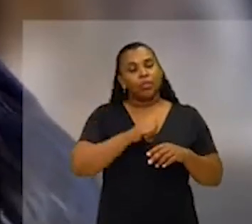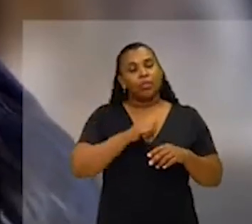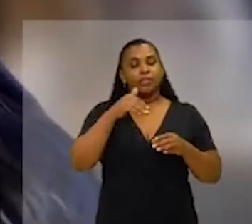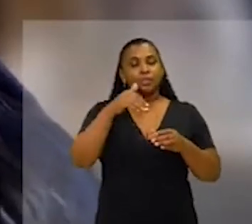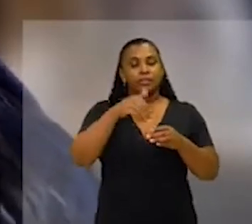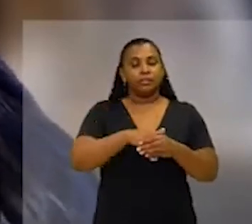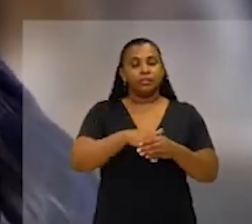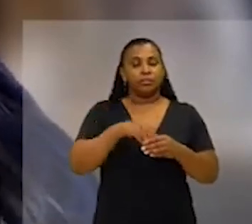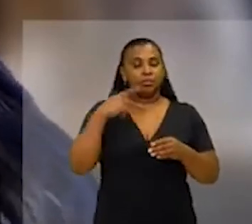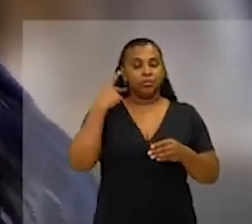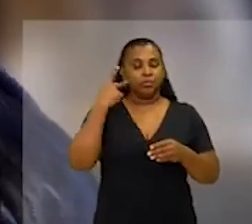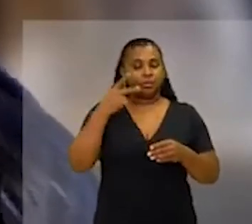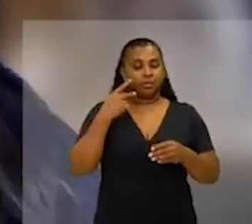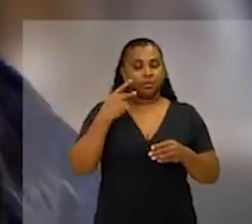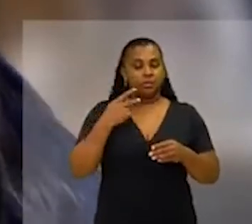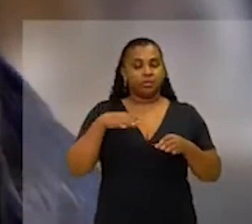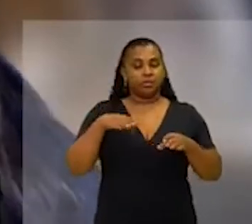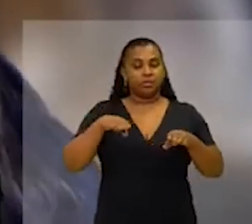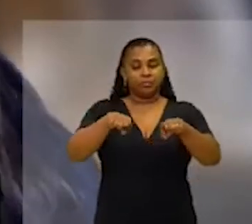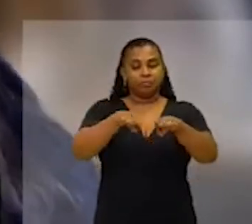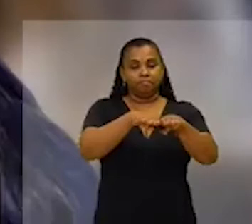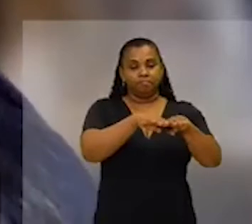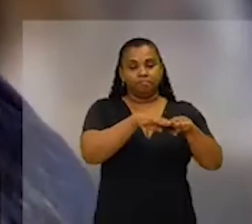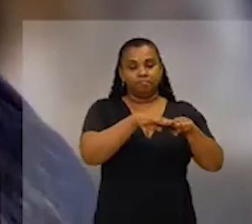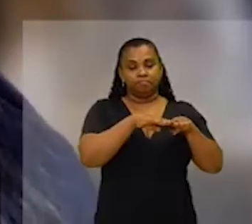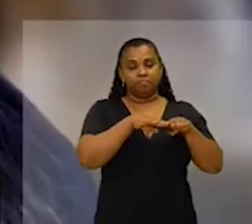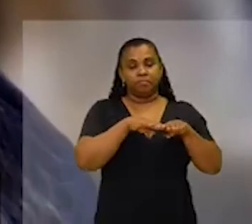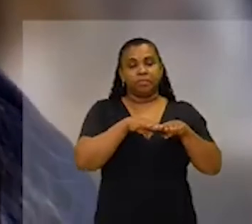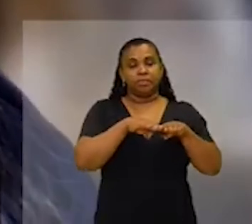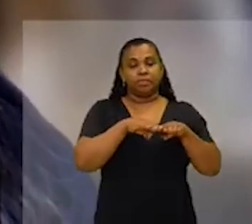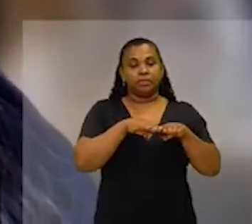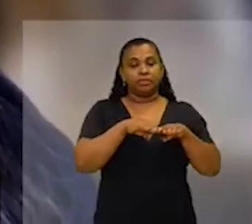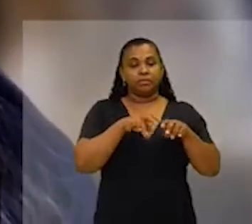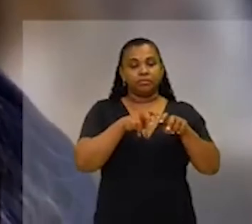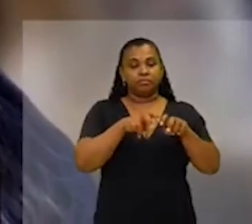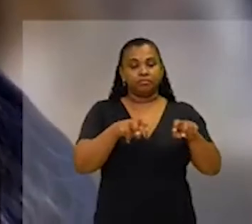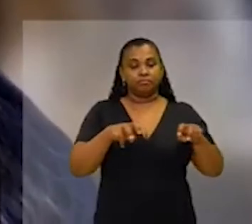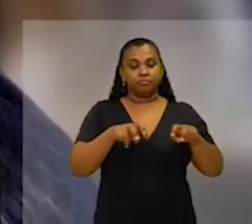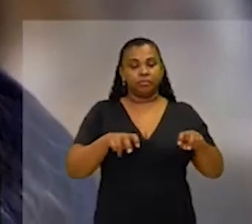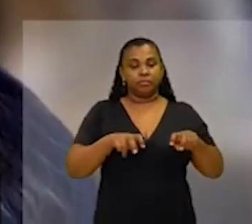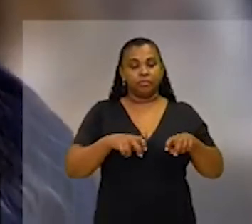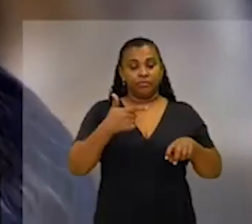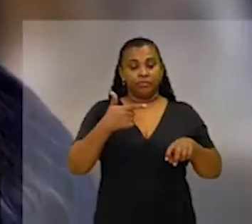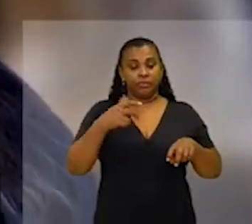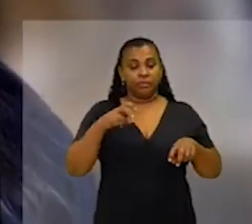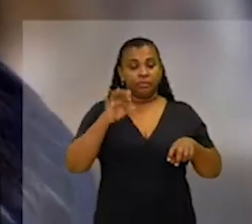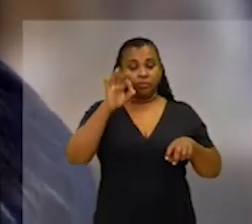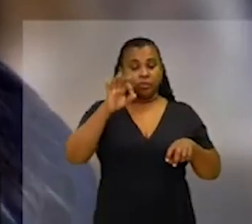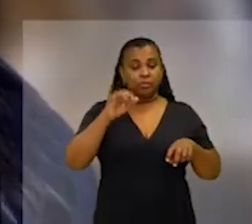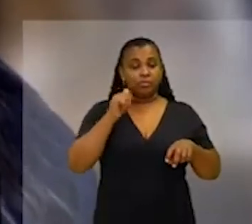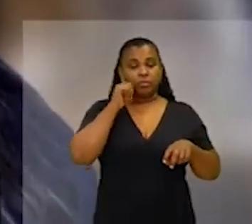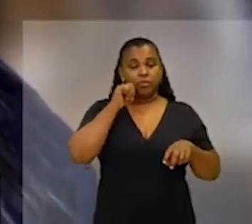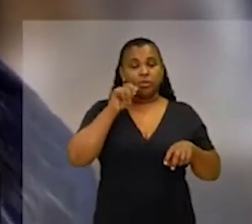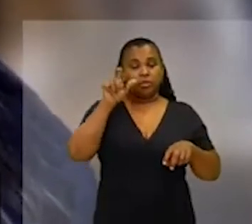para a qualidade de assento o legislativo sendo 25 porcento de mulheres negras e Socorro ficou